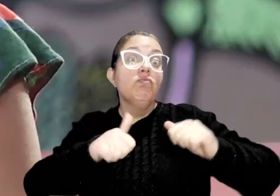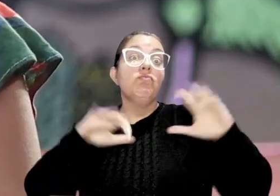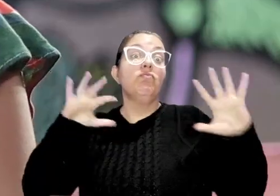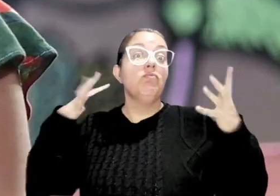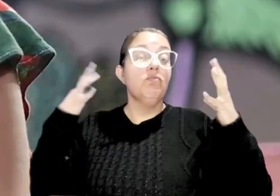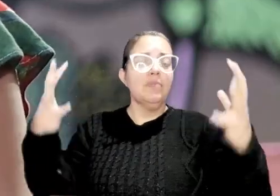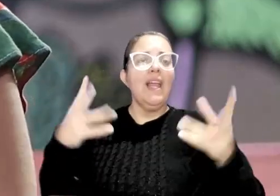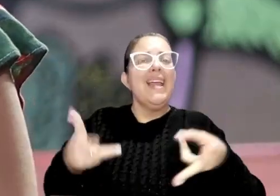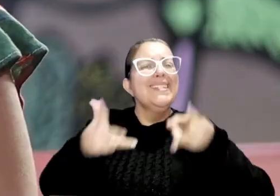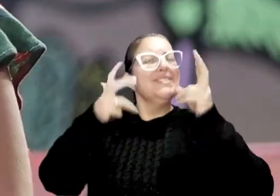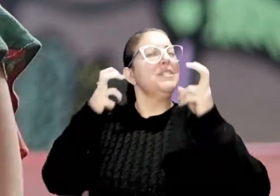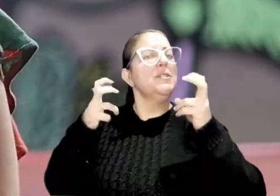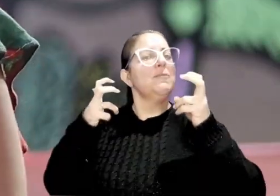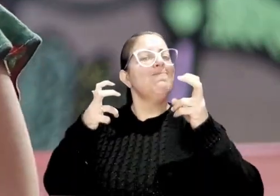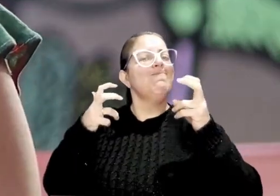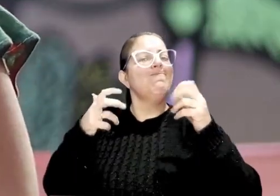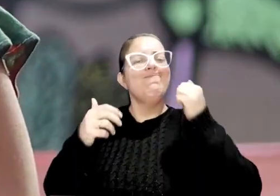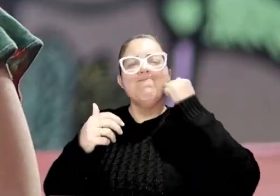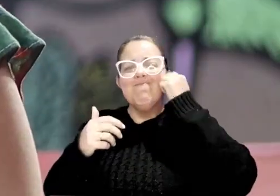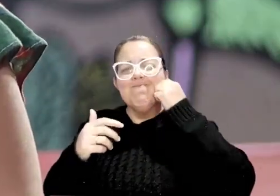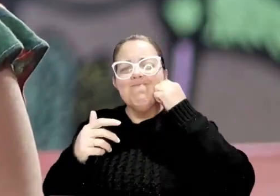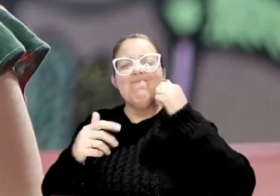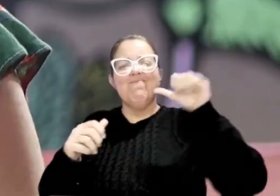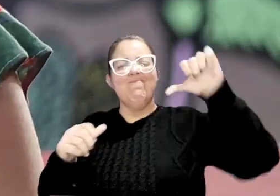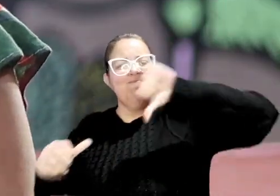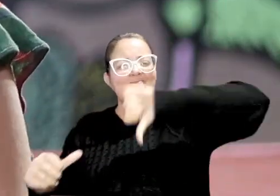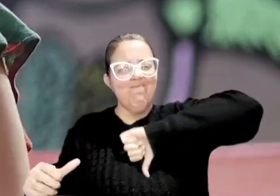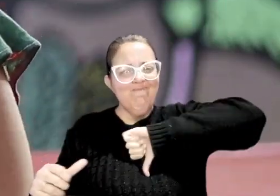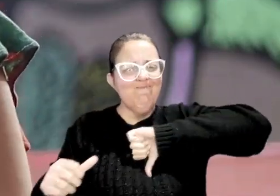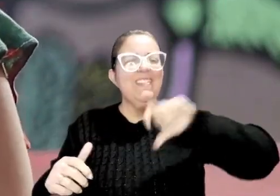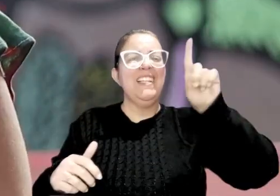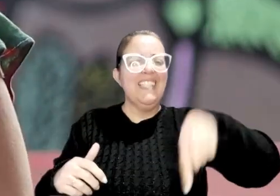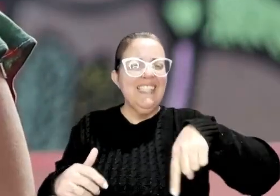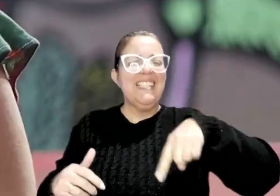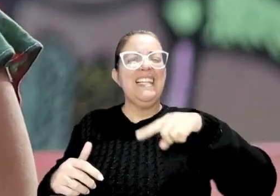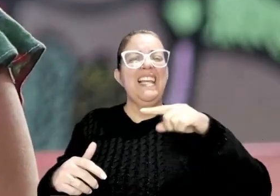que desqualifica que invisibiliza essas comunidades e as suas formas de relação com aquele